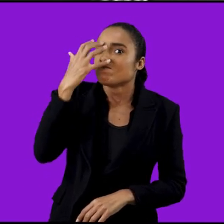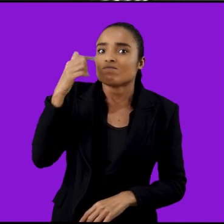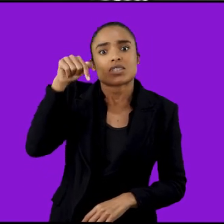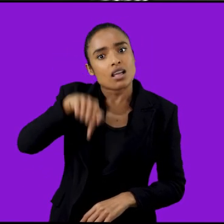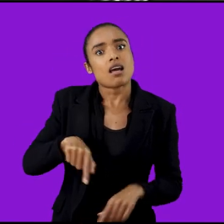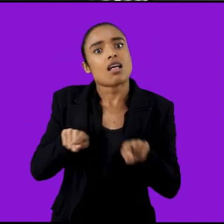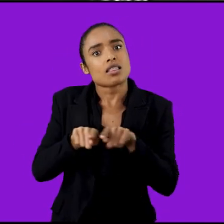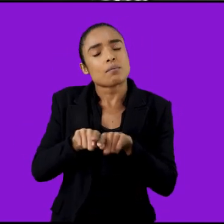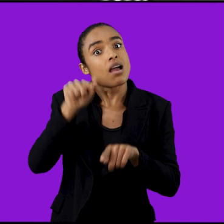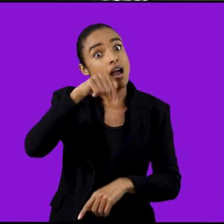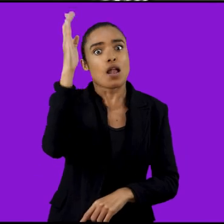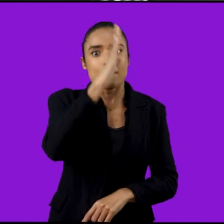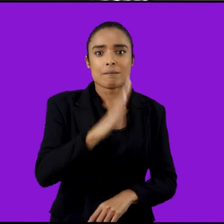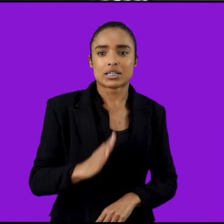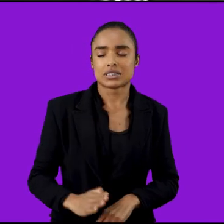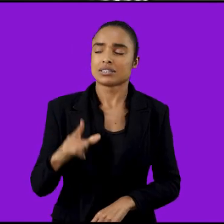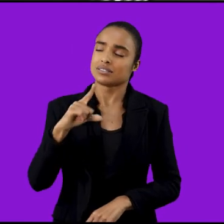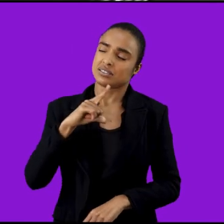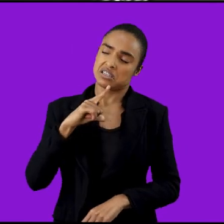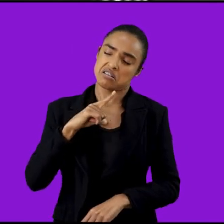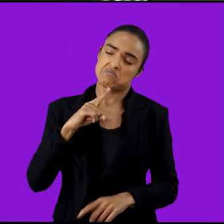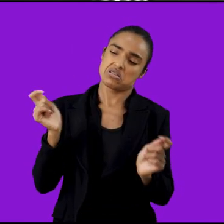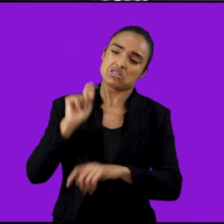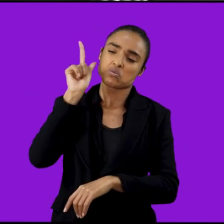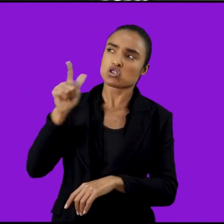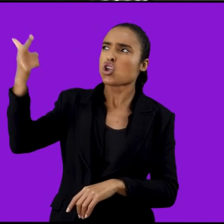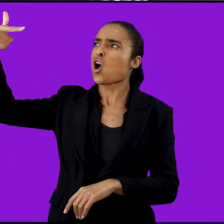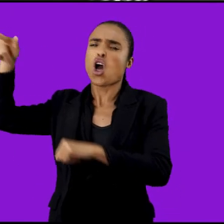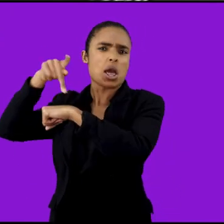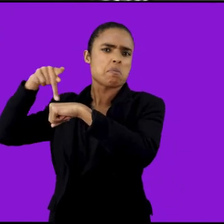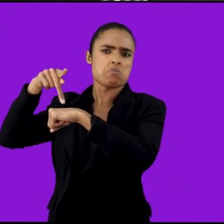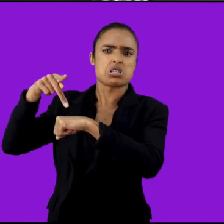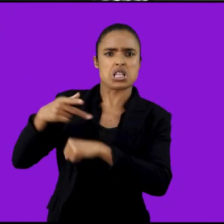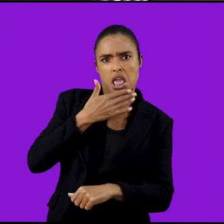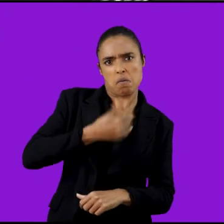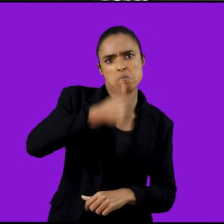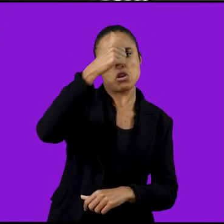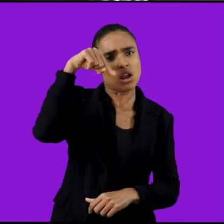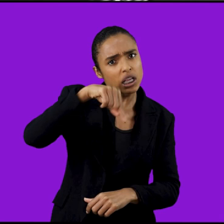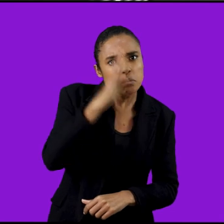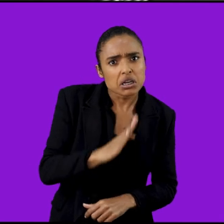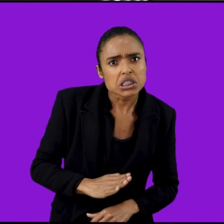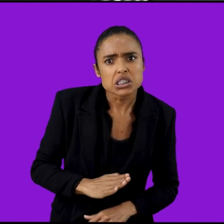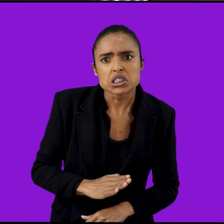mas a gente tem muitas referências no Brasil. Eu tenho uma bronca de quando a gente acha que tudo que vem de fora é melhor do que a gente faz…